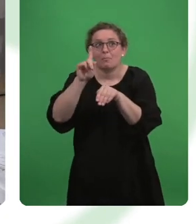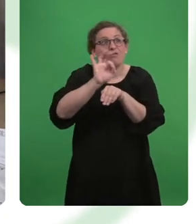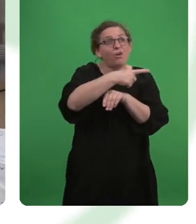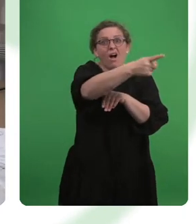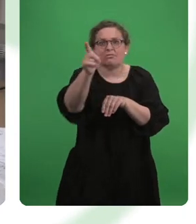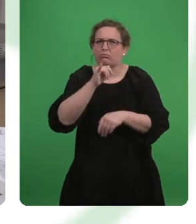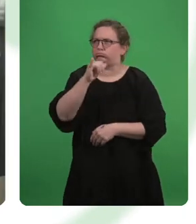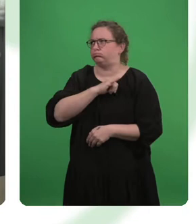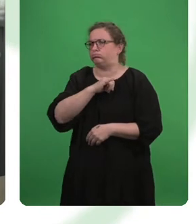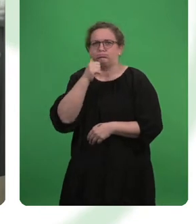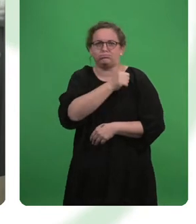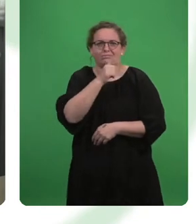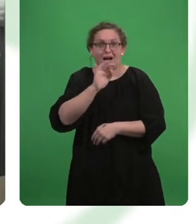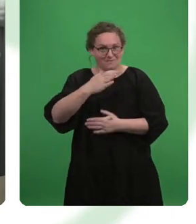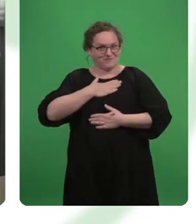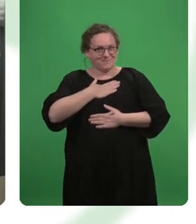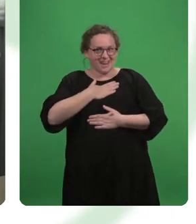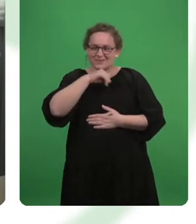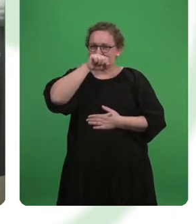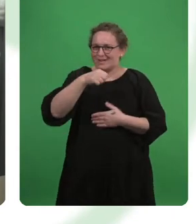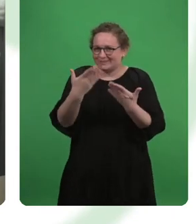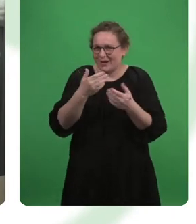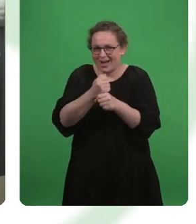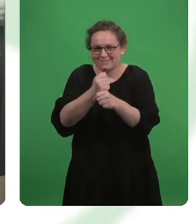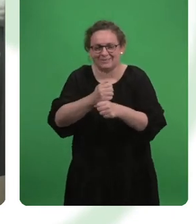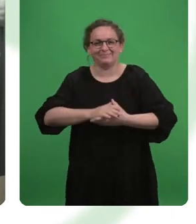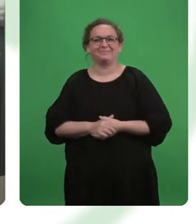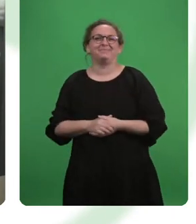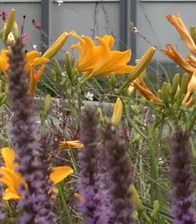wird. Was für andere ein uninteressanter Job ist, ist für mich eine Leidenschaft. [Musik]